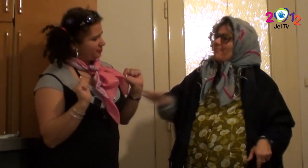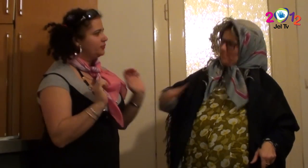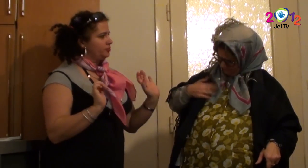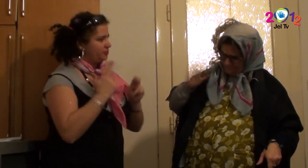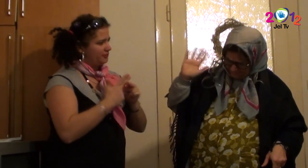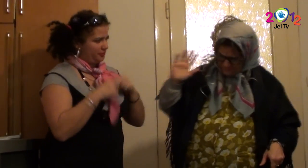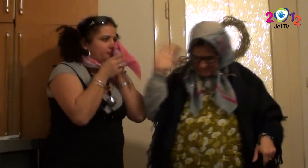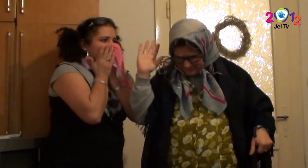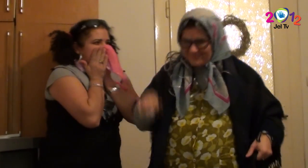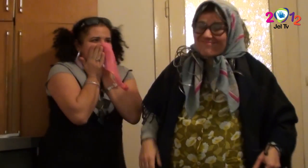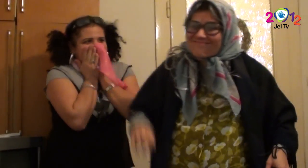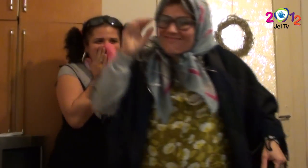Majd én!